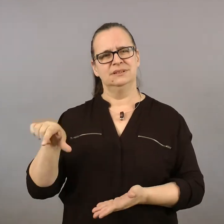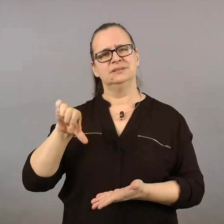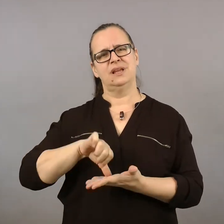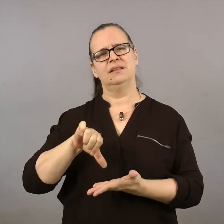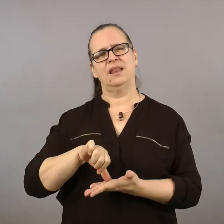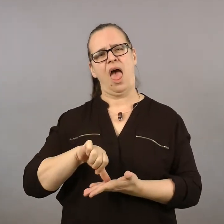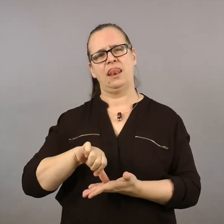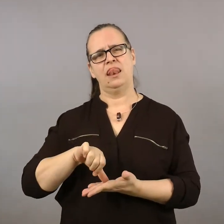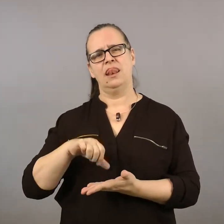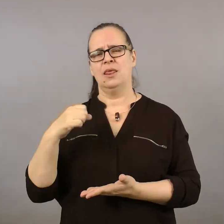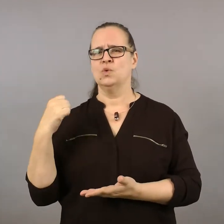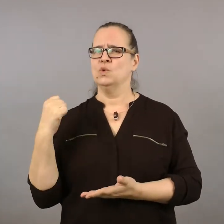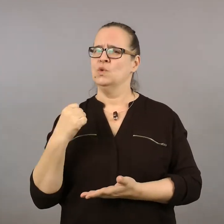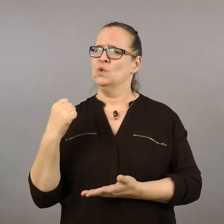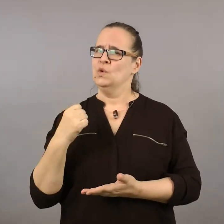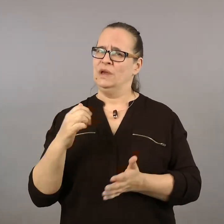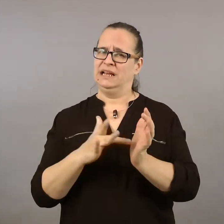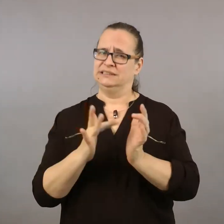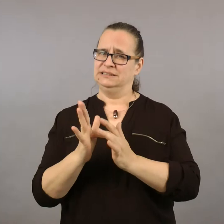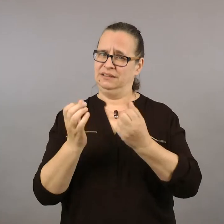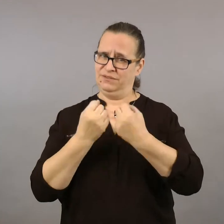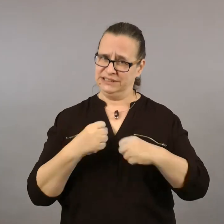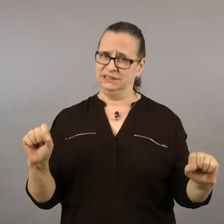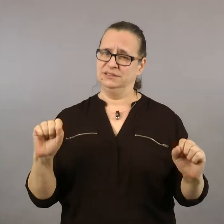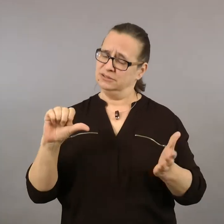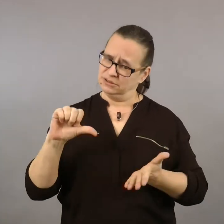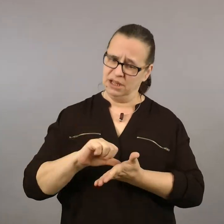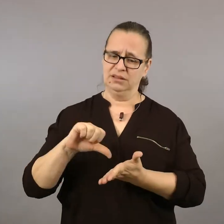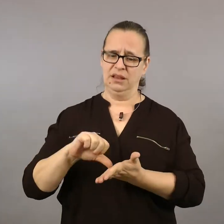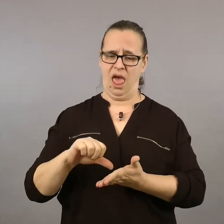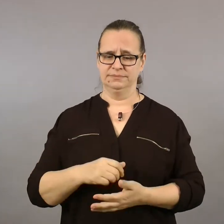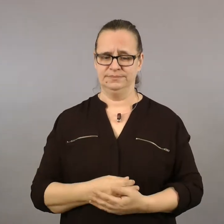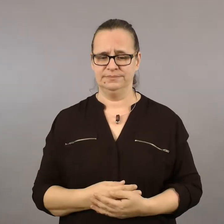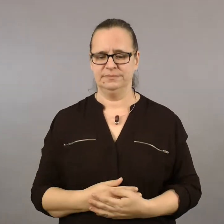Deshalb ist Ostern ein so zentrales Fest für alle Christen